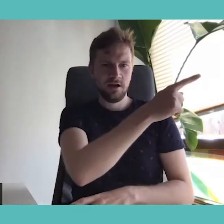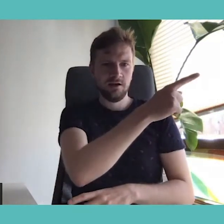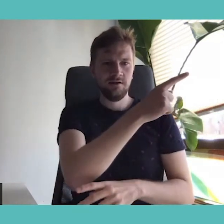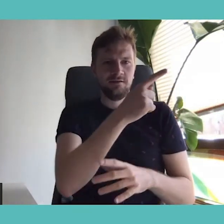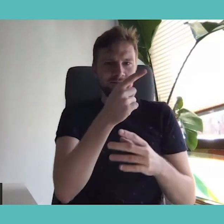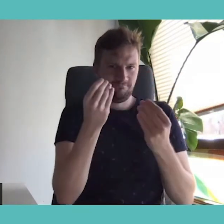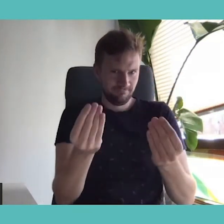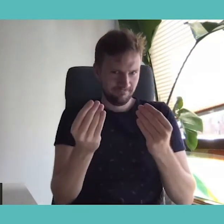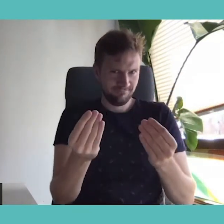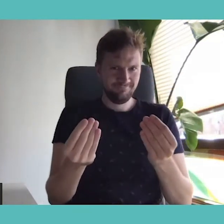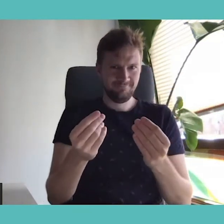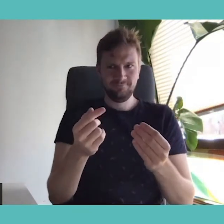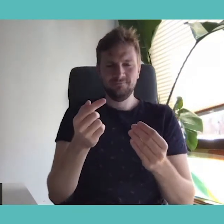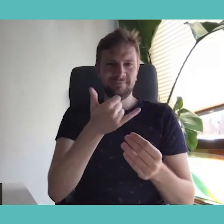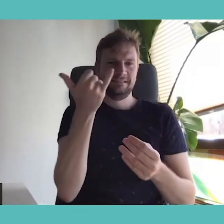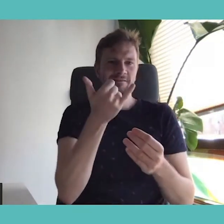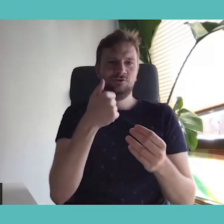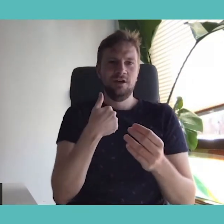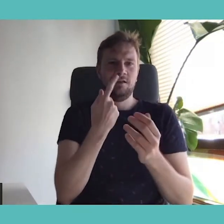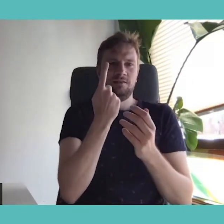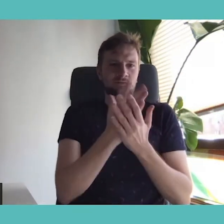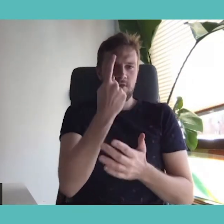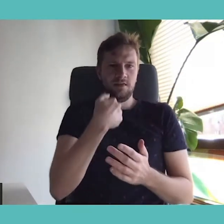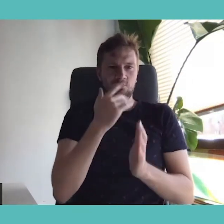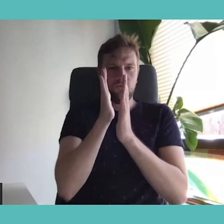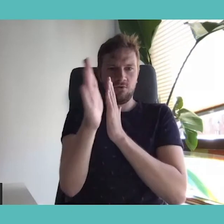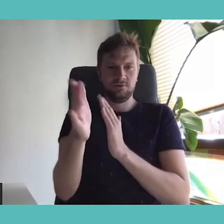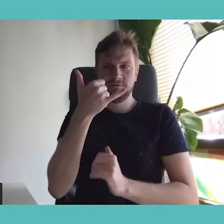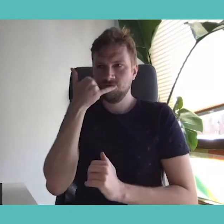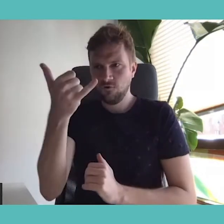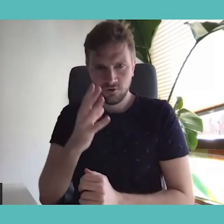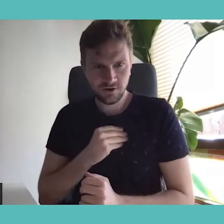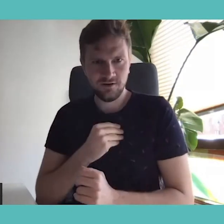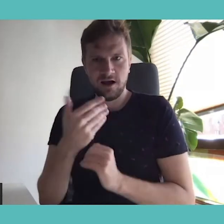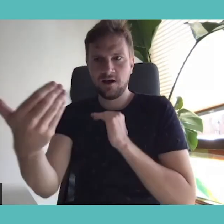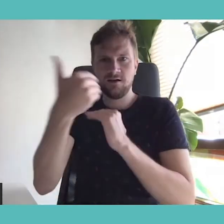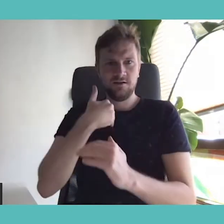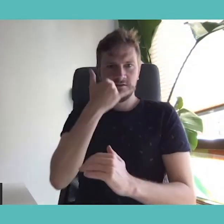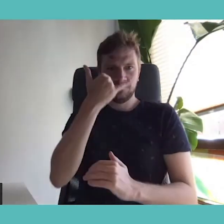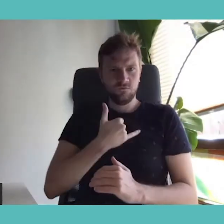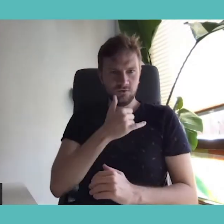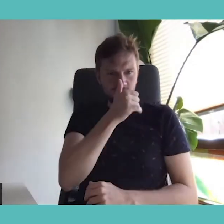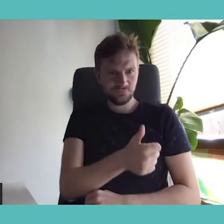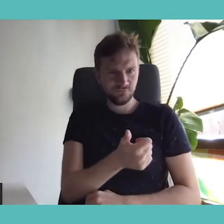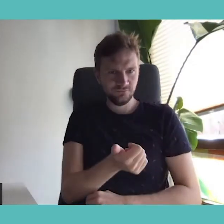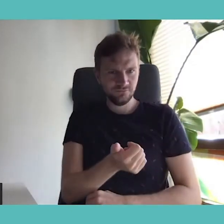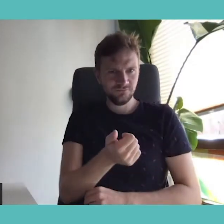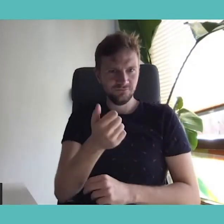Ta metoda jest stosowana w Stanach Zjednoczonych. To jest super rozwiązanie, jedno videopołączenie...